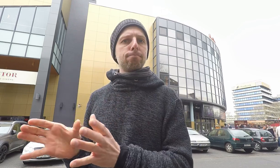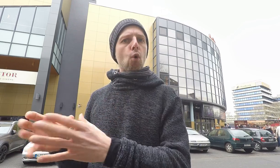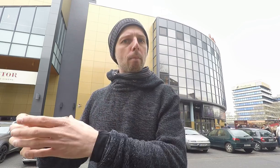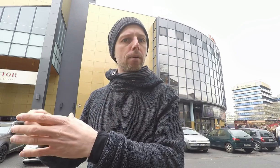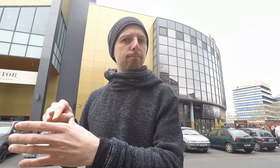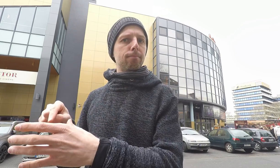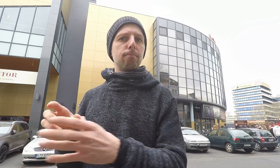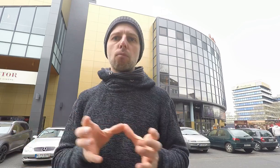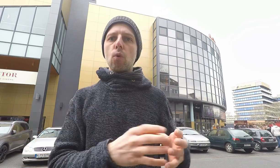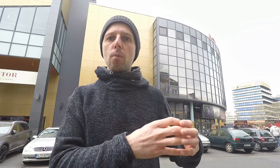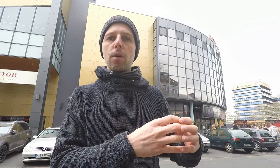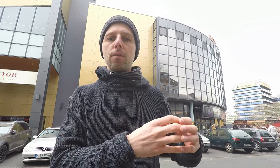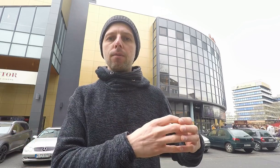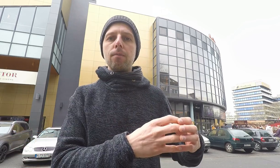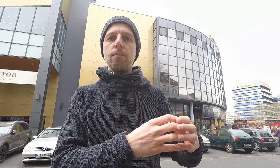findet praktisch gar nicht statt.